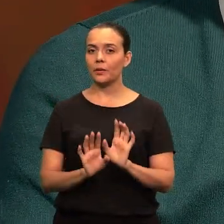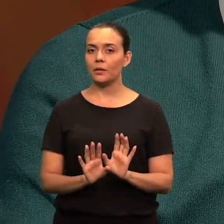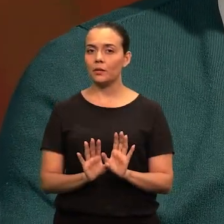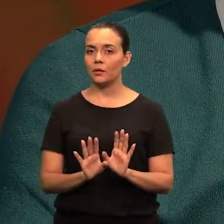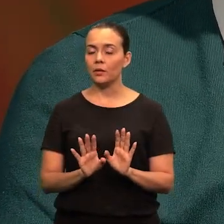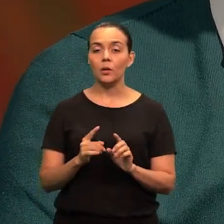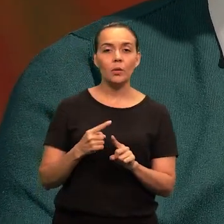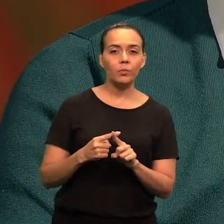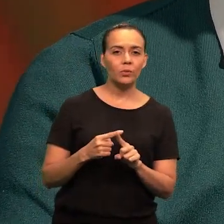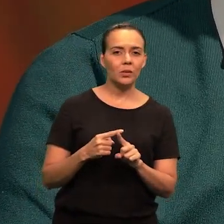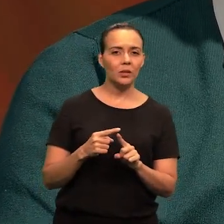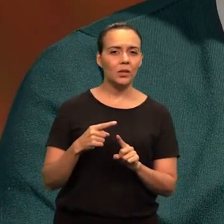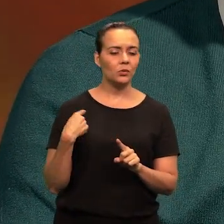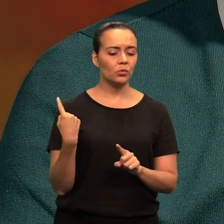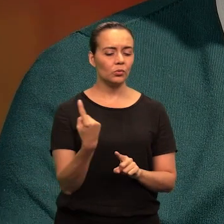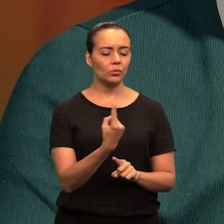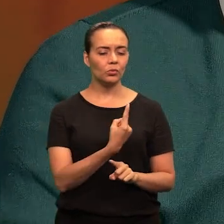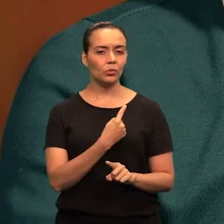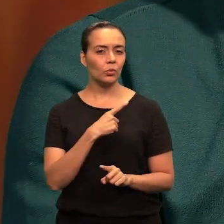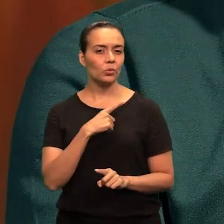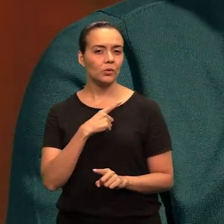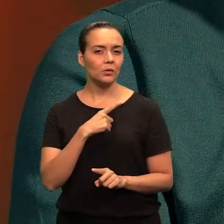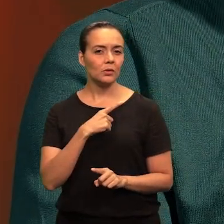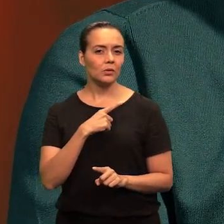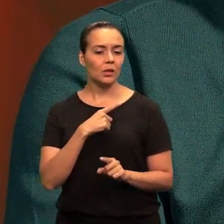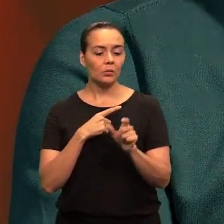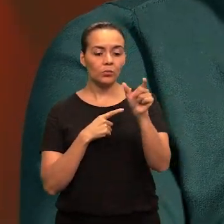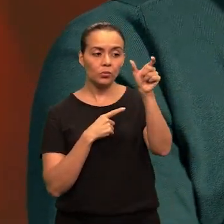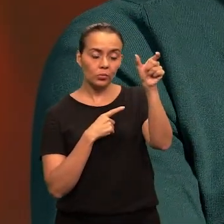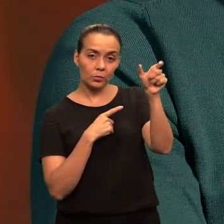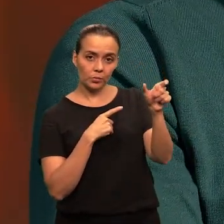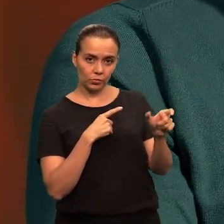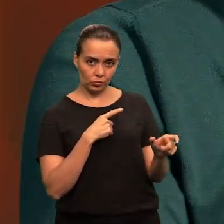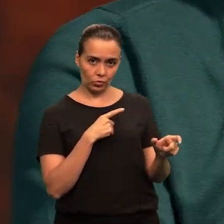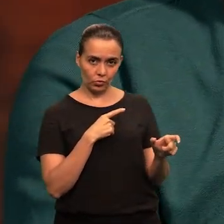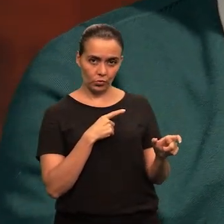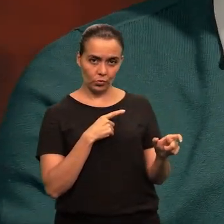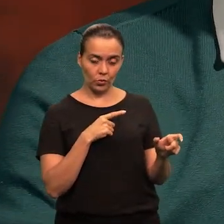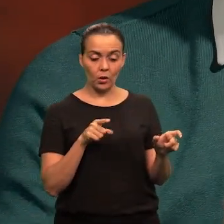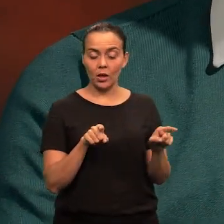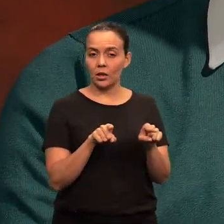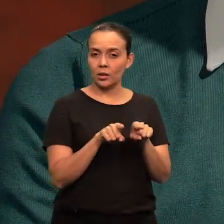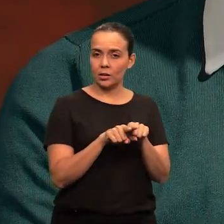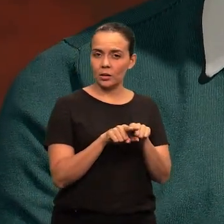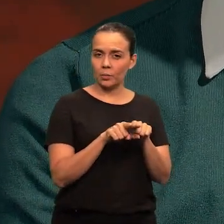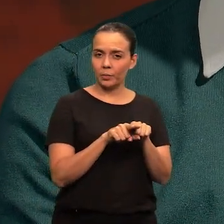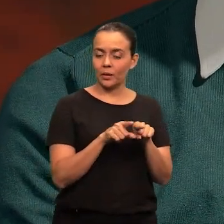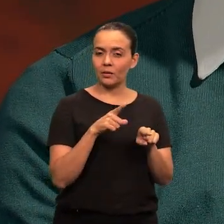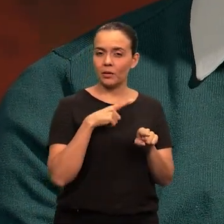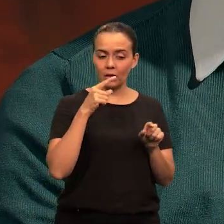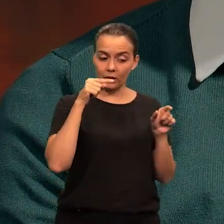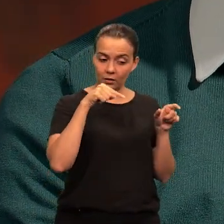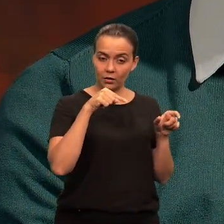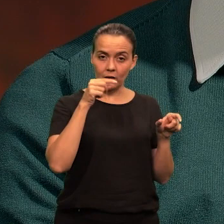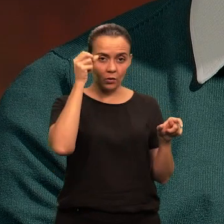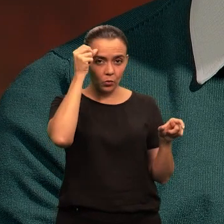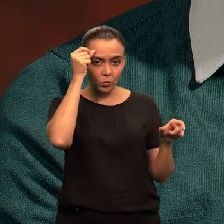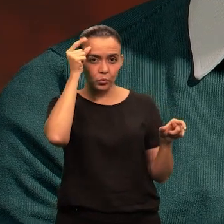nós trabalhamos com uma referenciação de indivíduo, de individuação, que é muito marcante da cultura e da sociedade ocidental.